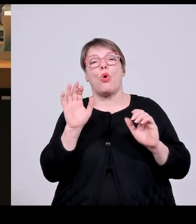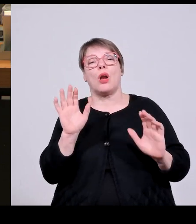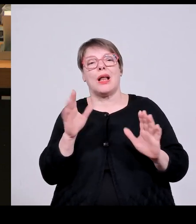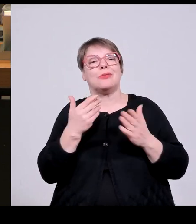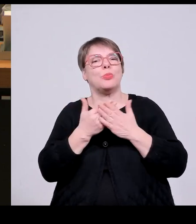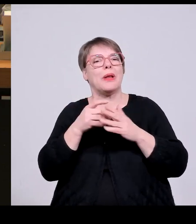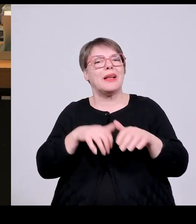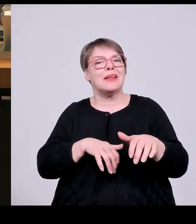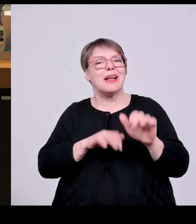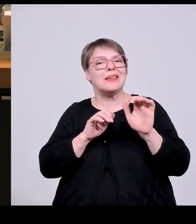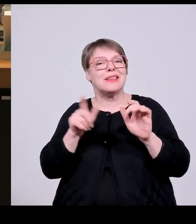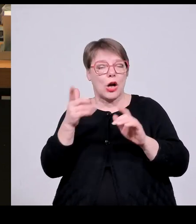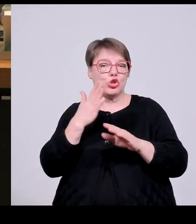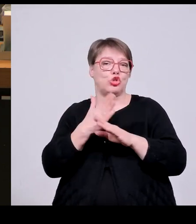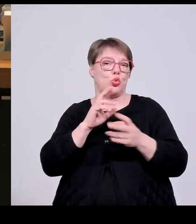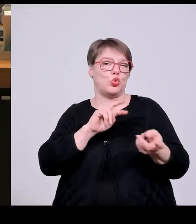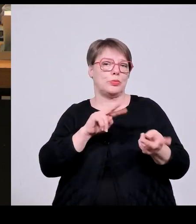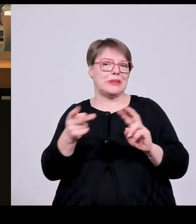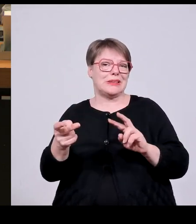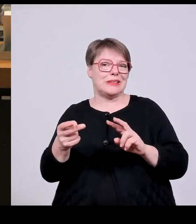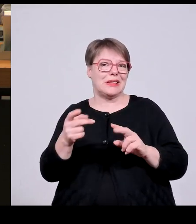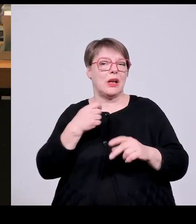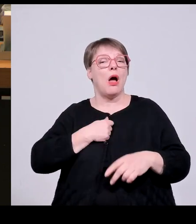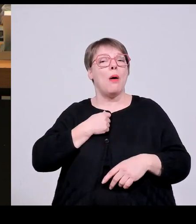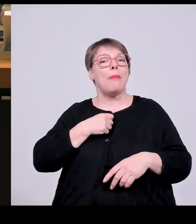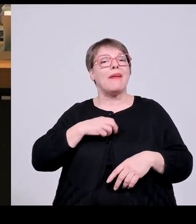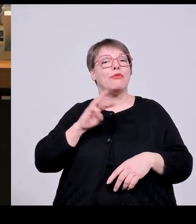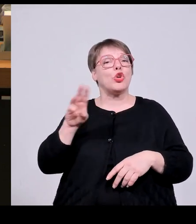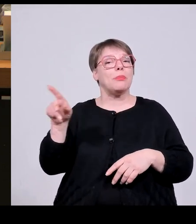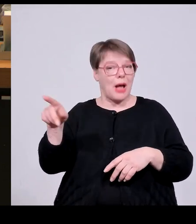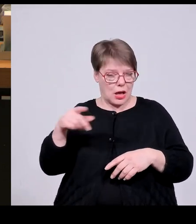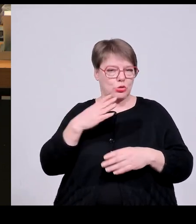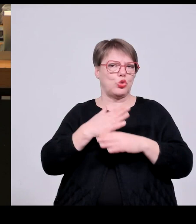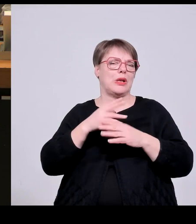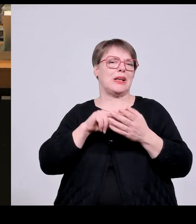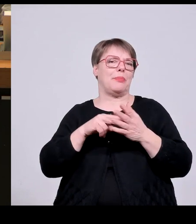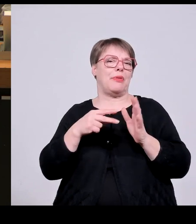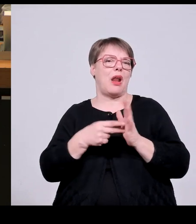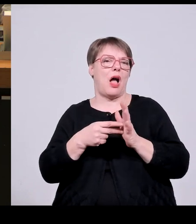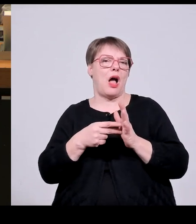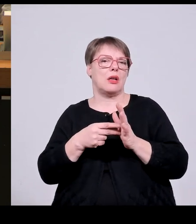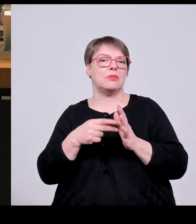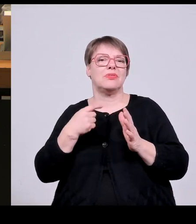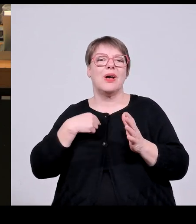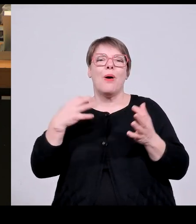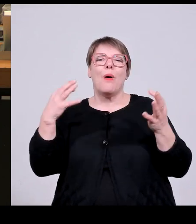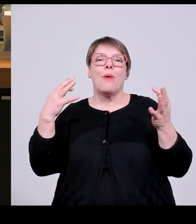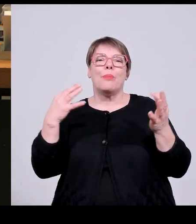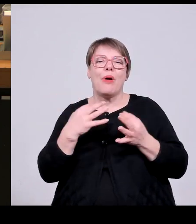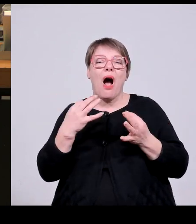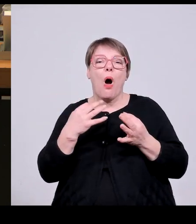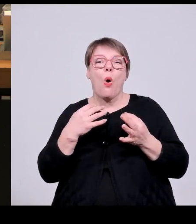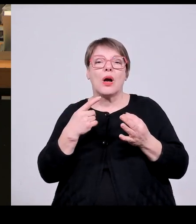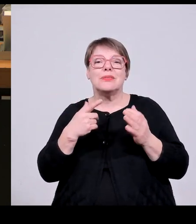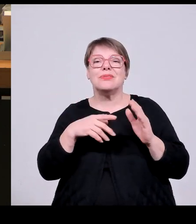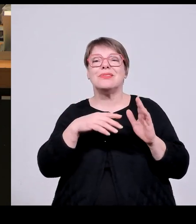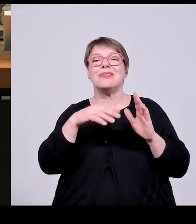schafft endlich Klarheit. Doch lassen sich meine Ausführungen mit einem sehr schönen Beispiel beenden, die auch einen Hinweis geben,